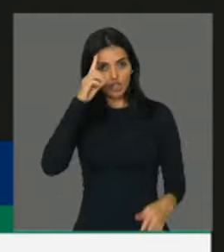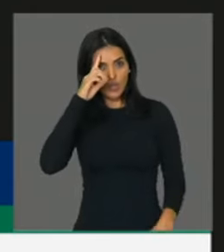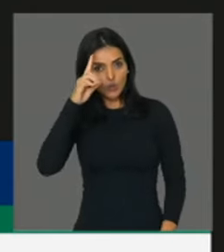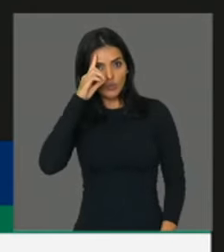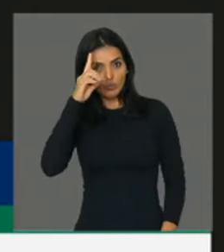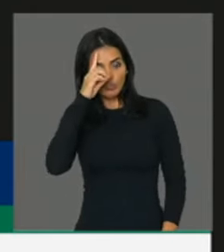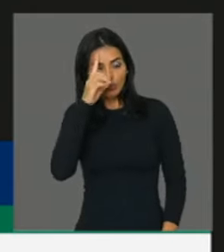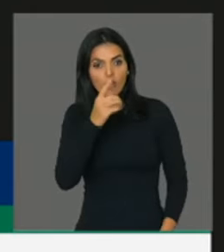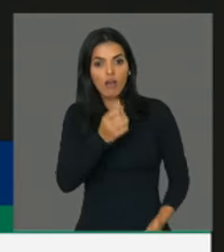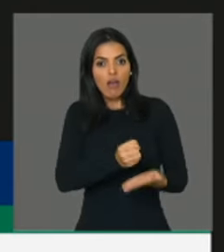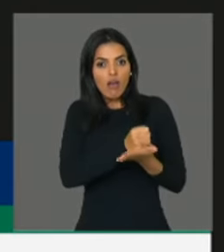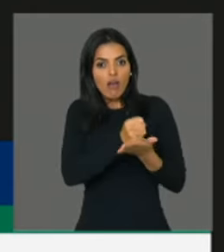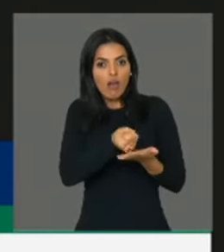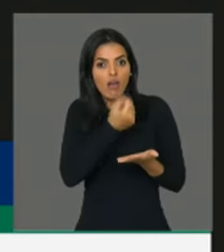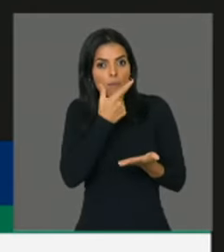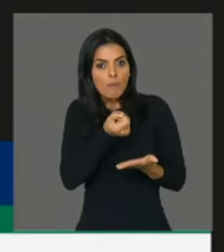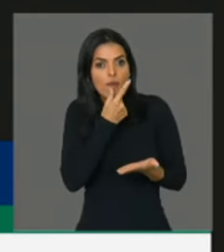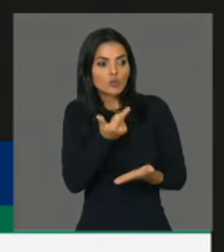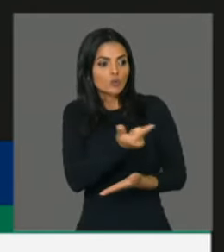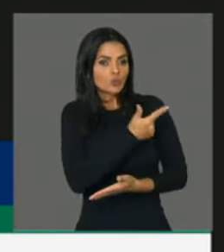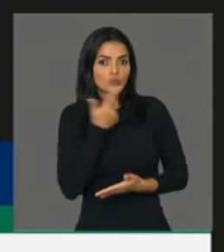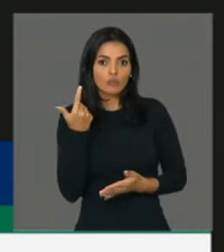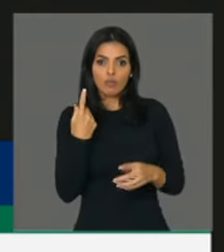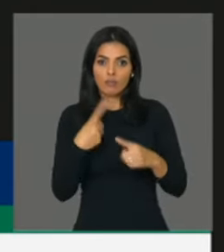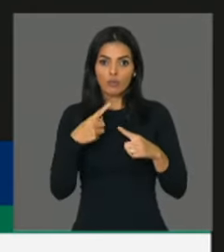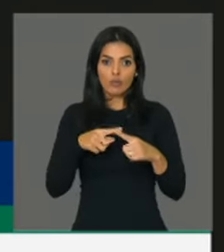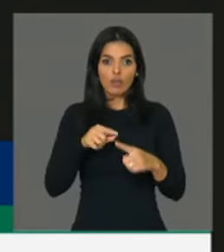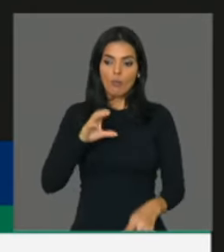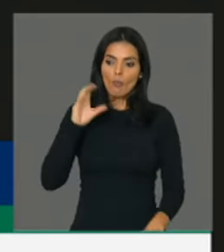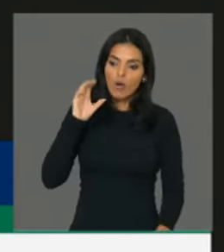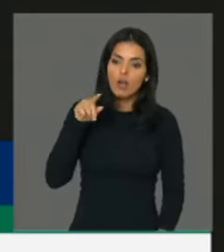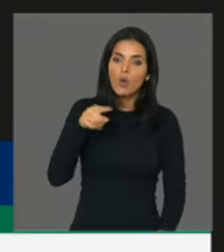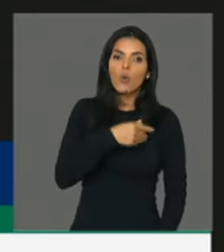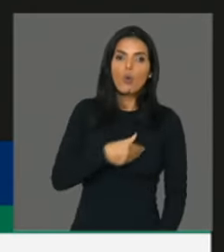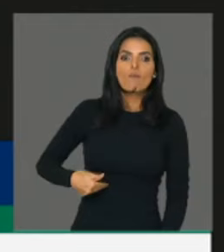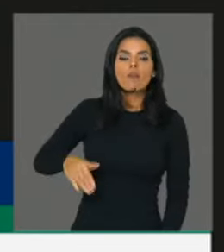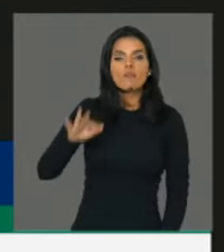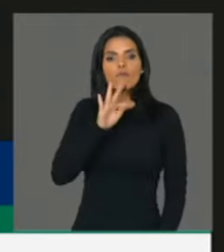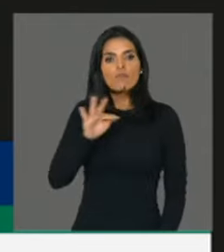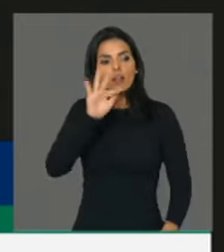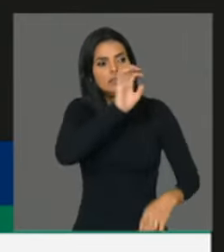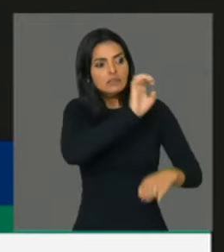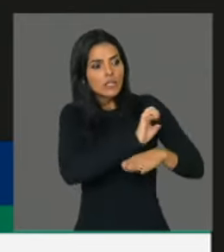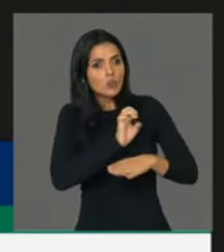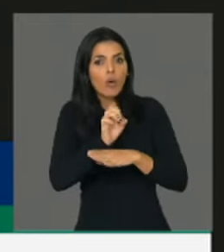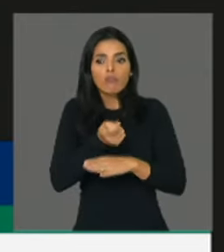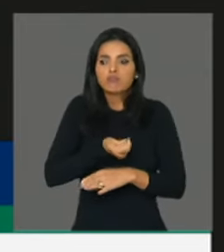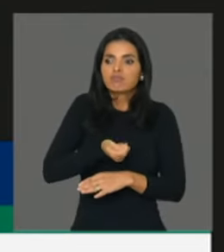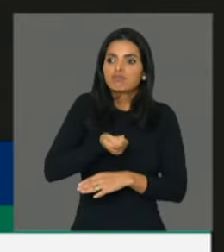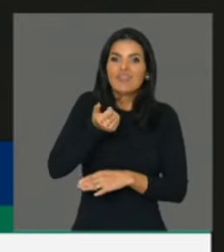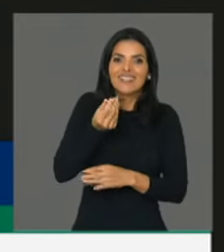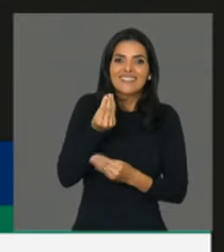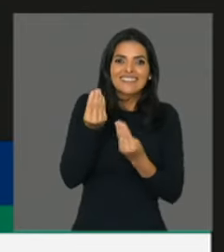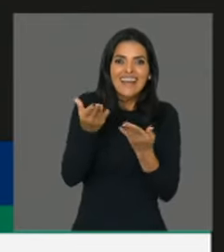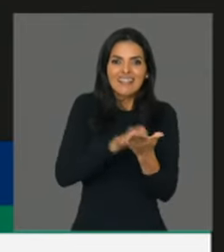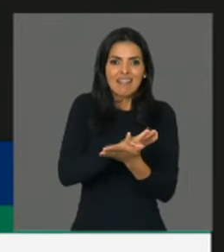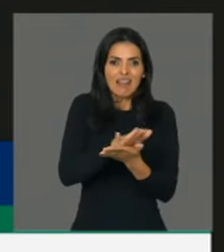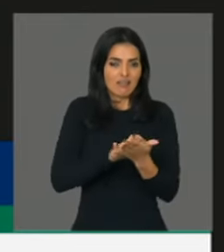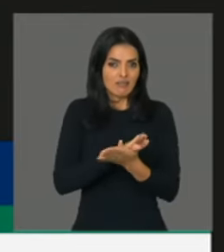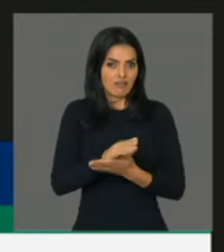GOVERNO ESTADUAL. A GENTE ESTÁ NO MEIO DE UMA PANDEMIA MAS PARA QUEM TEM PARKINSON O DESAFIO É MAIOR DO QUE SE PROTEGER DO CONTÁGIO DO VÍ